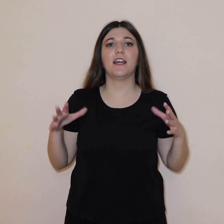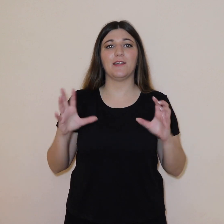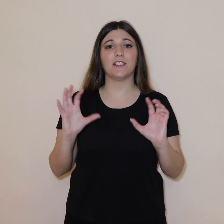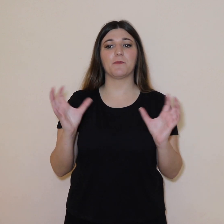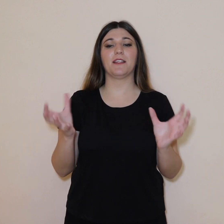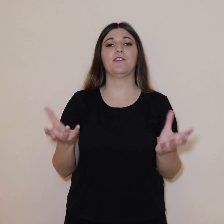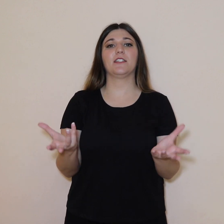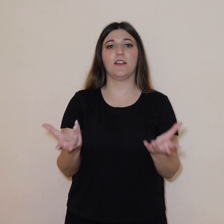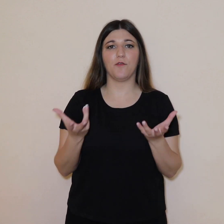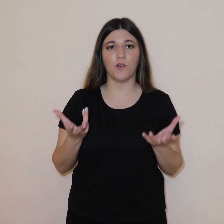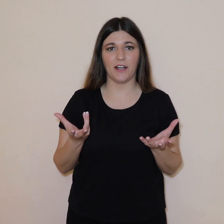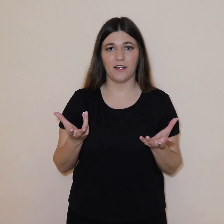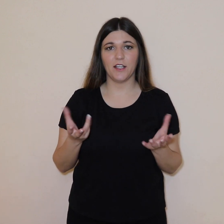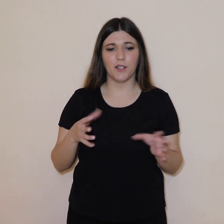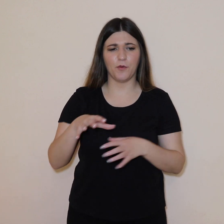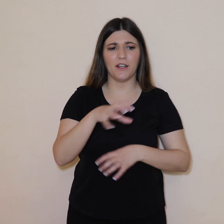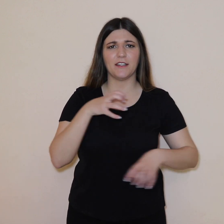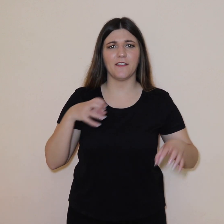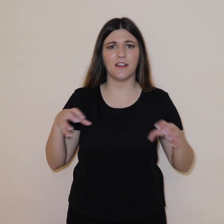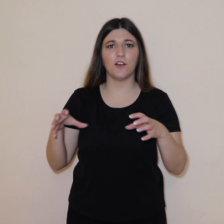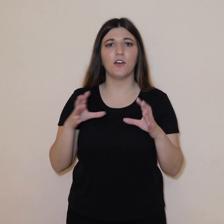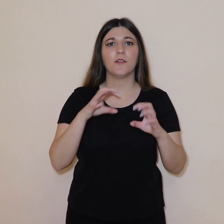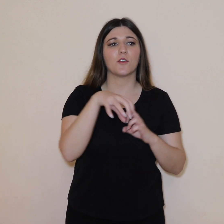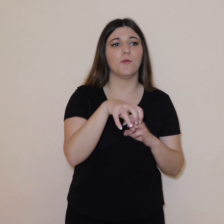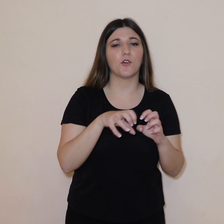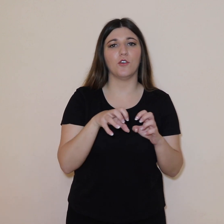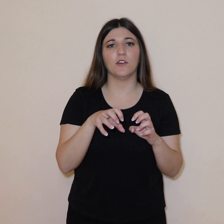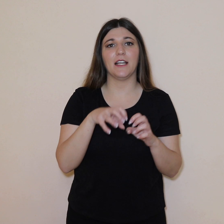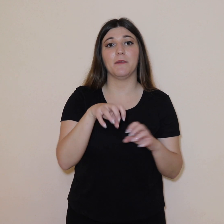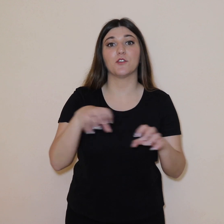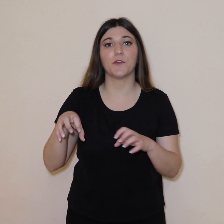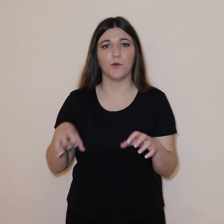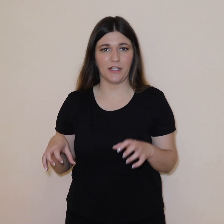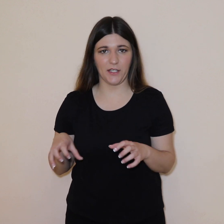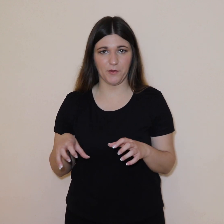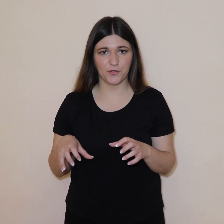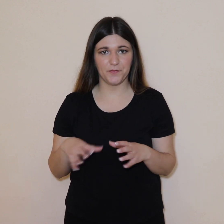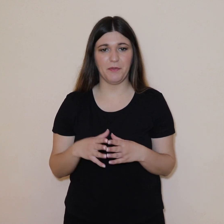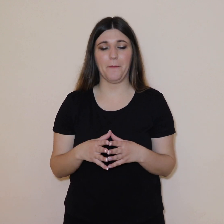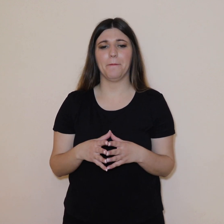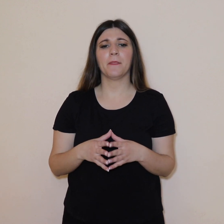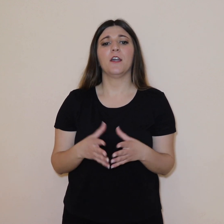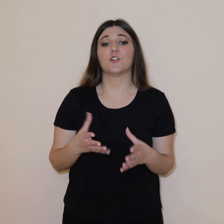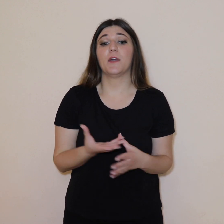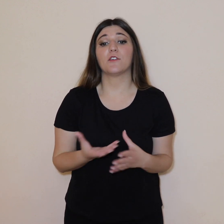en un espacio desde fuera y poder entenderlo como con elementos figurativos ¿bien? Os voy a contar